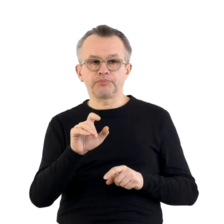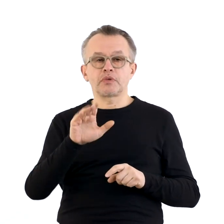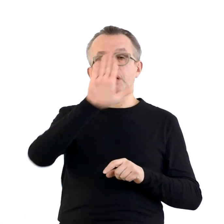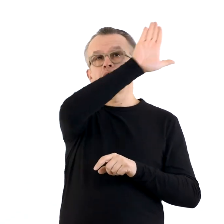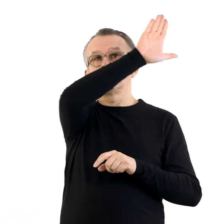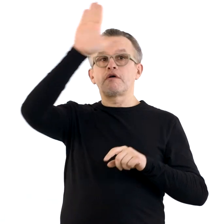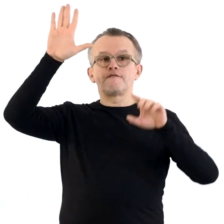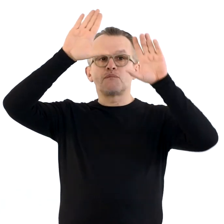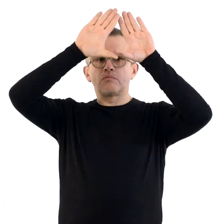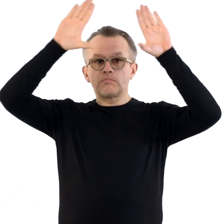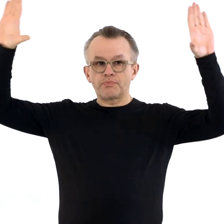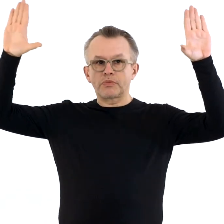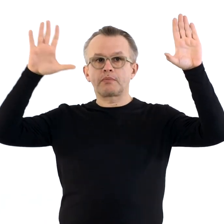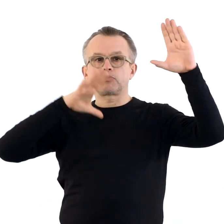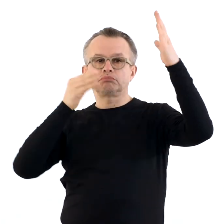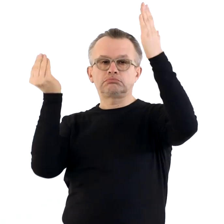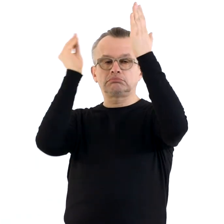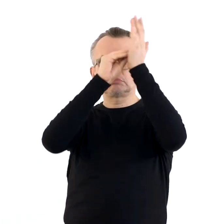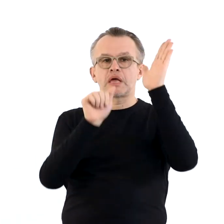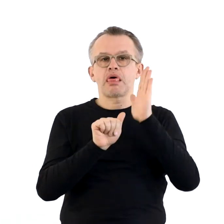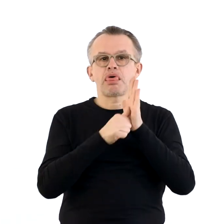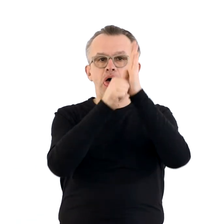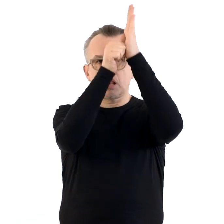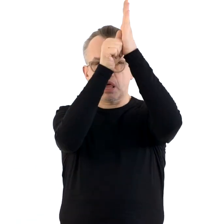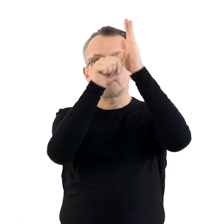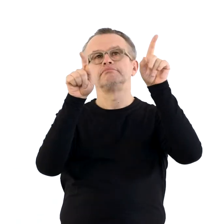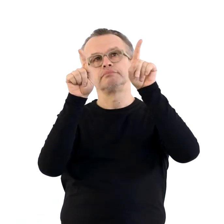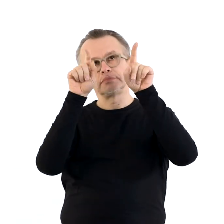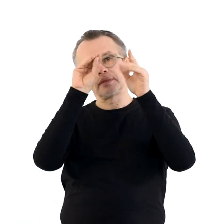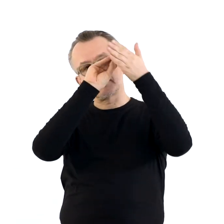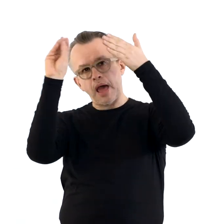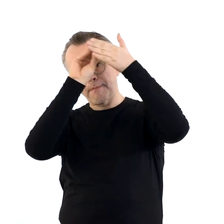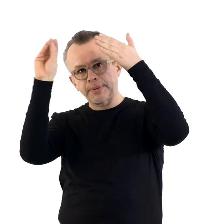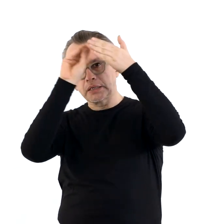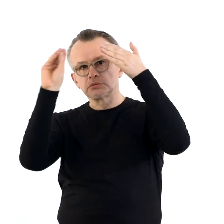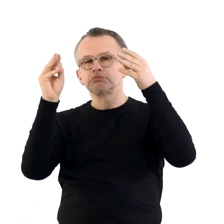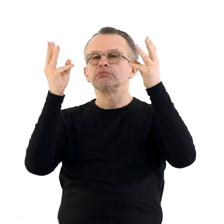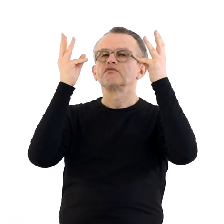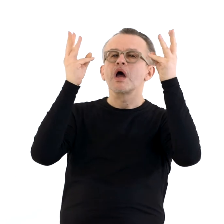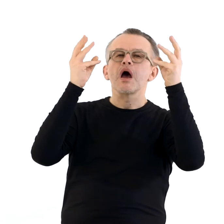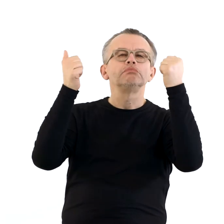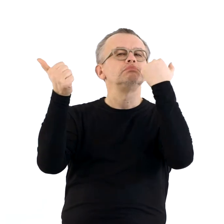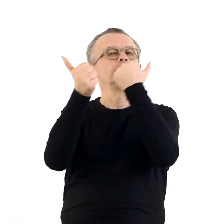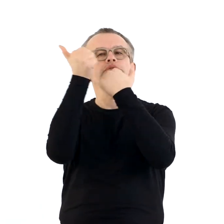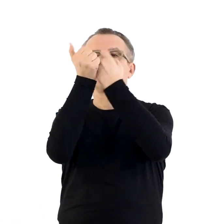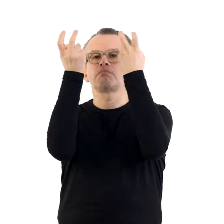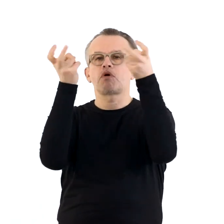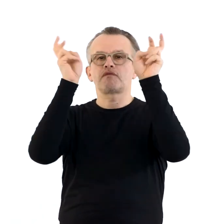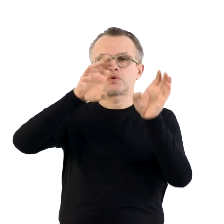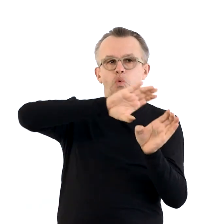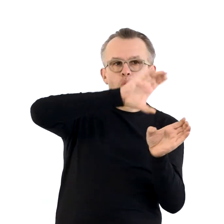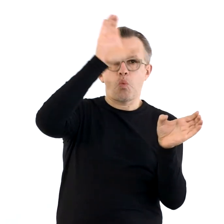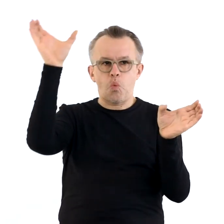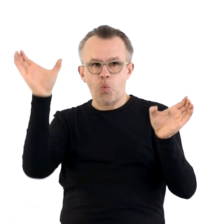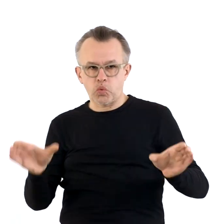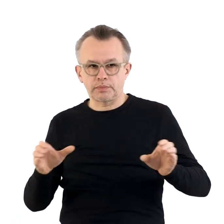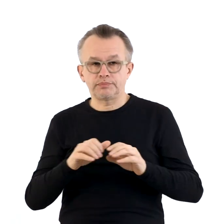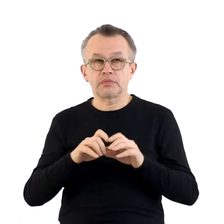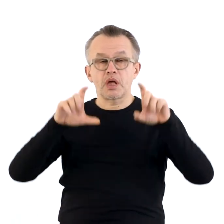Wolne pola wypełniano reliefami, napisami mówiącymi o przyczynach powstania tego łuku.